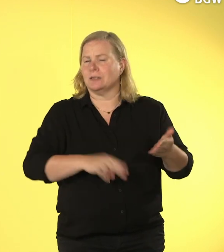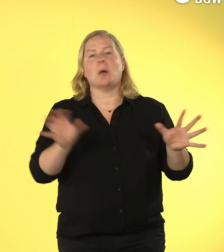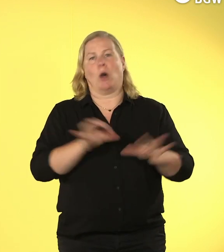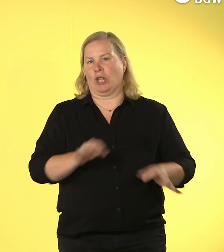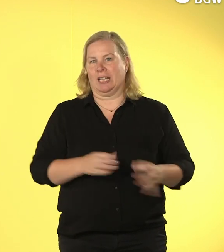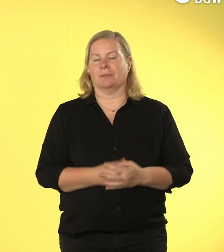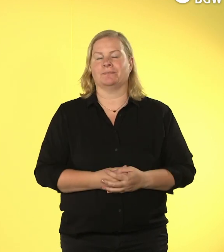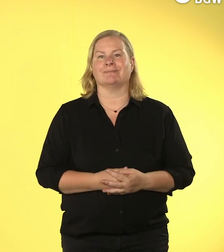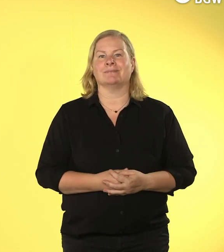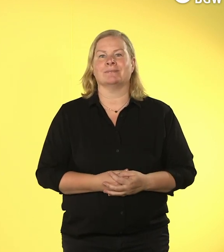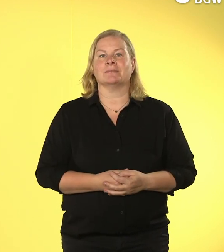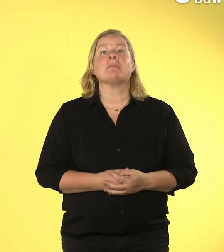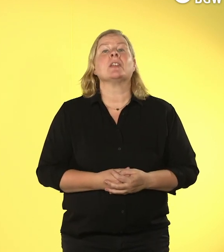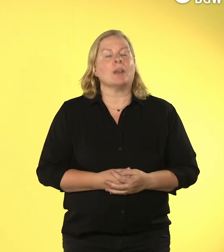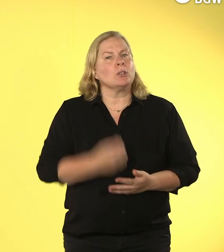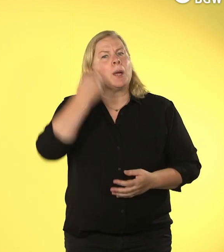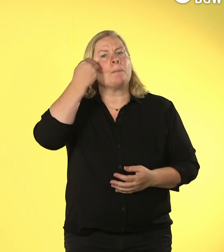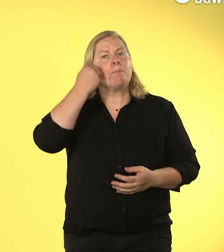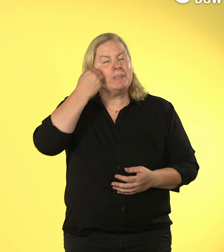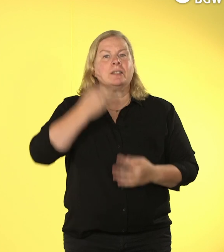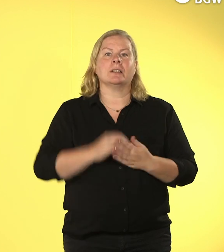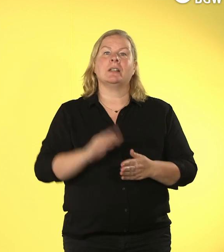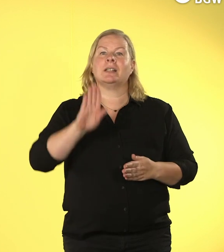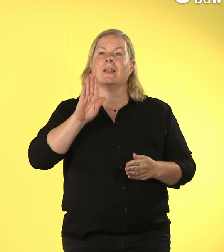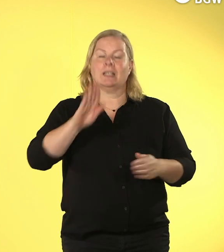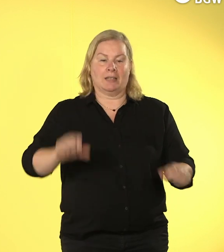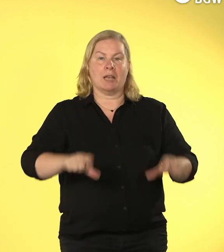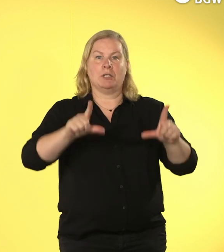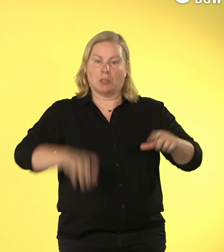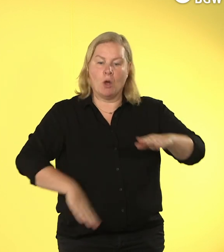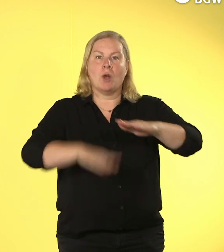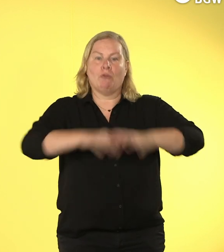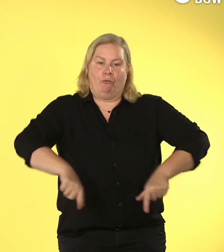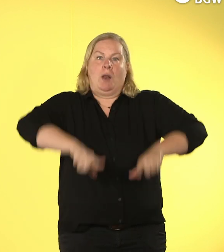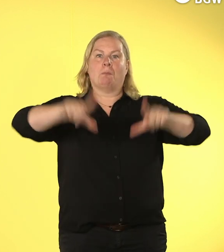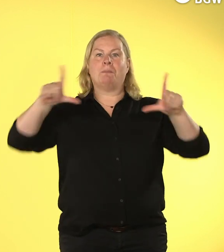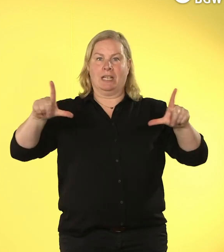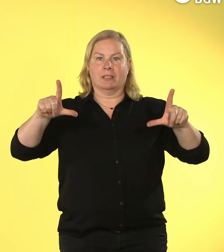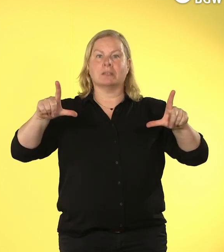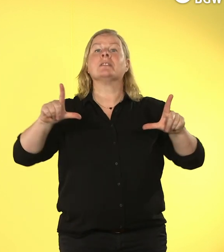Ich habe noch eine Bitte: Schalten Sie Ihren Bildschirm auf Vollbildmodus, damit Sie alles gut sehen.